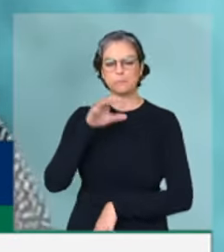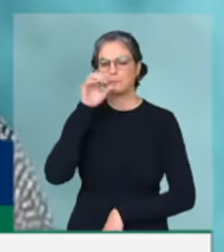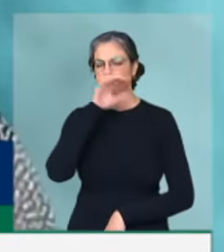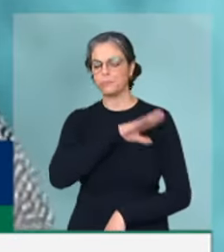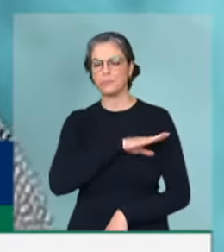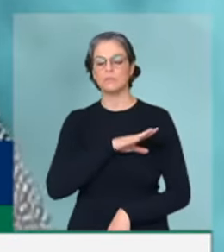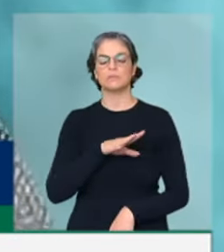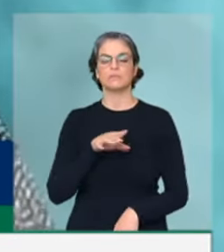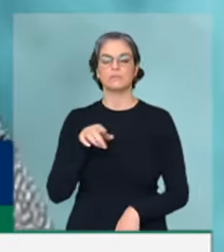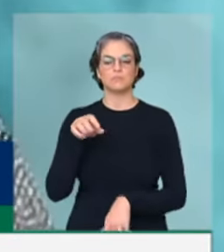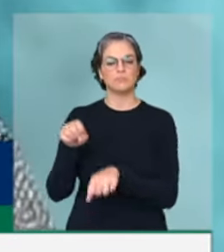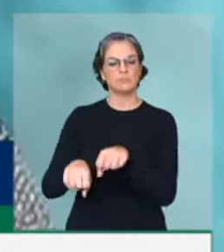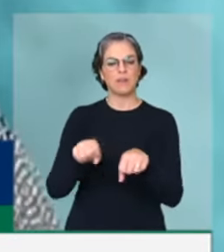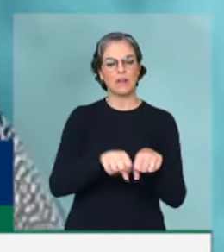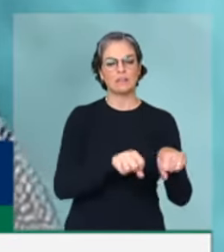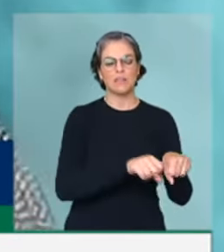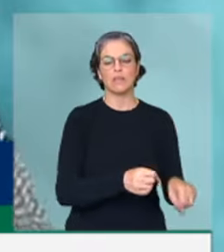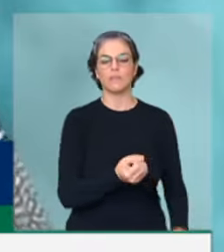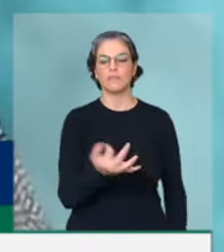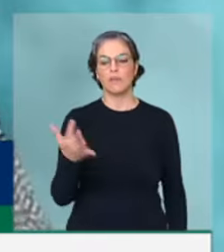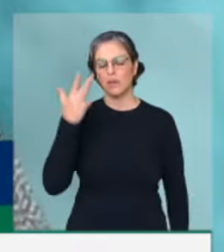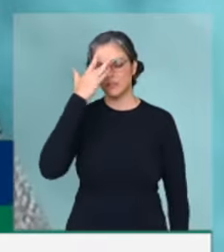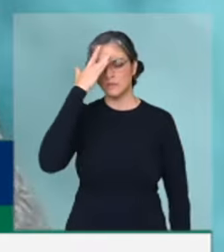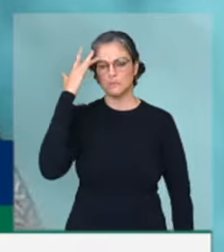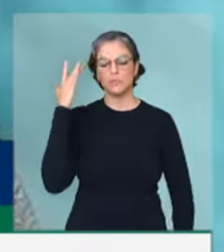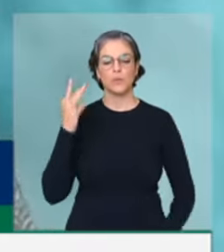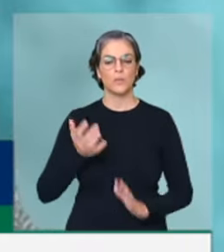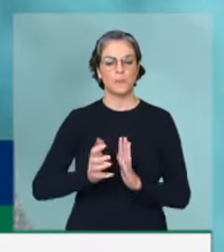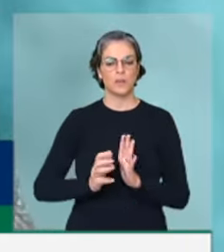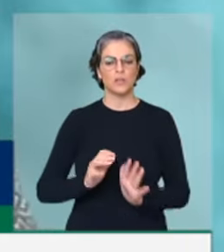ESCAPA COM VIDA MAS VAI PARA OS CÁRCERES, A SUA ESPOSA